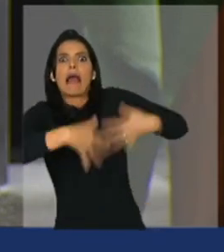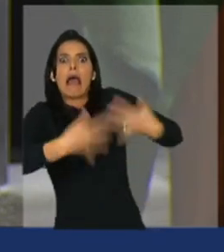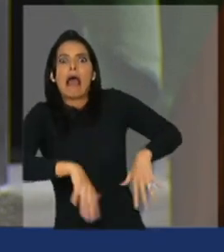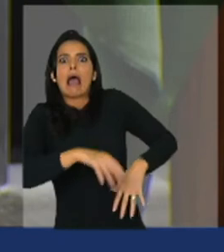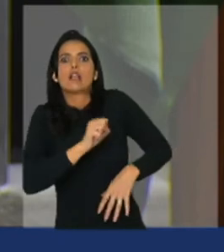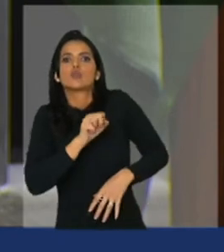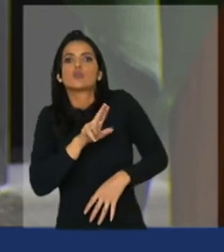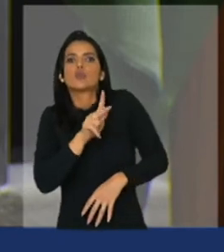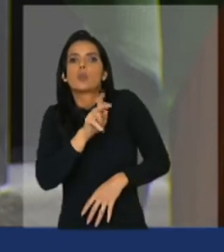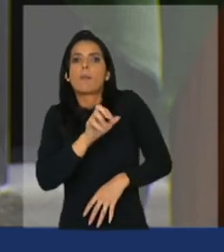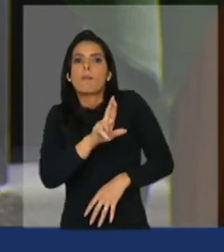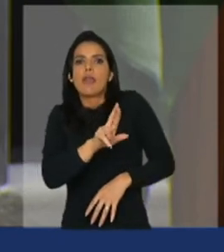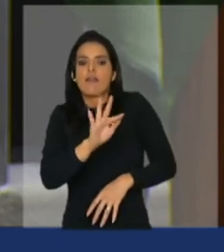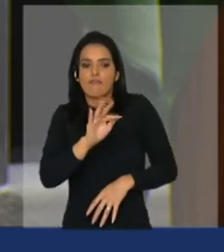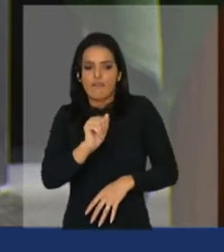REPÚBLICA USE SEU TEMPO PARA JUNTAR OS APOIADORES, PARA